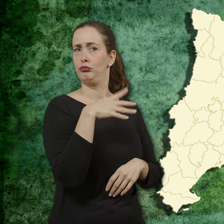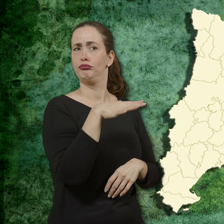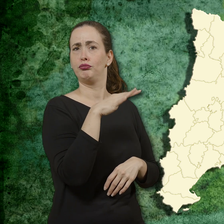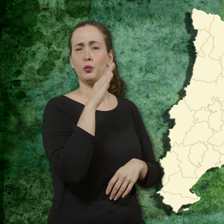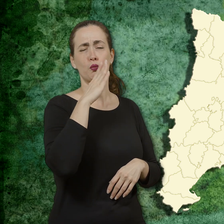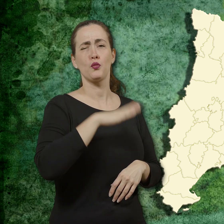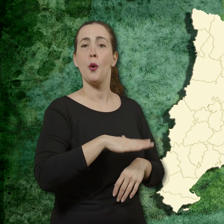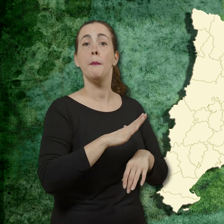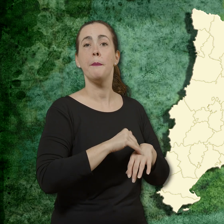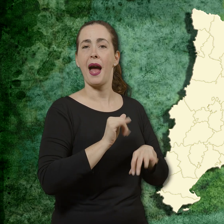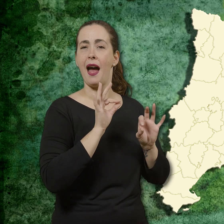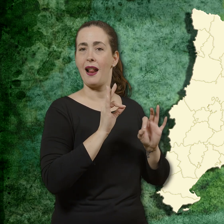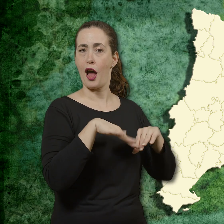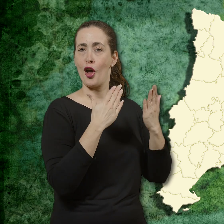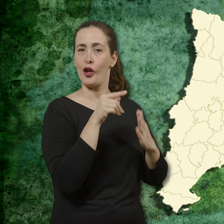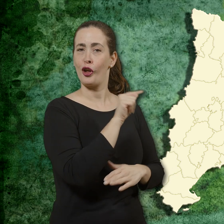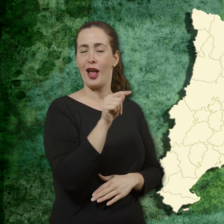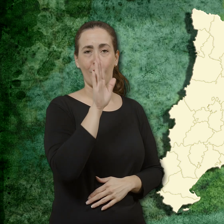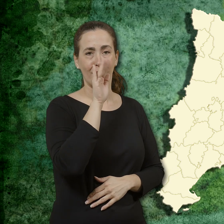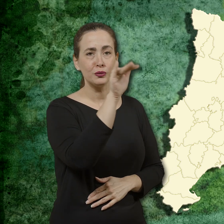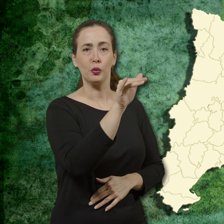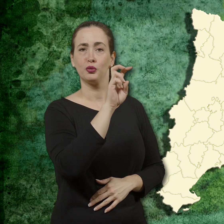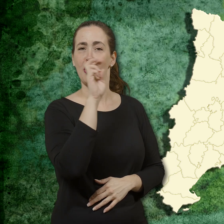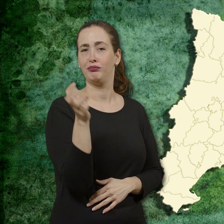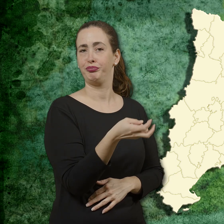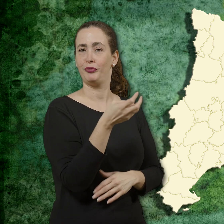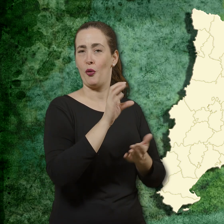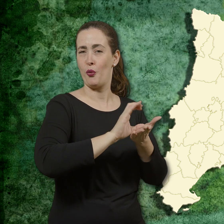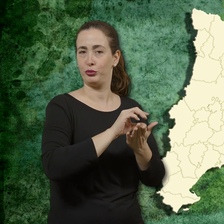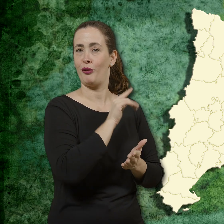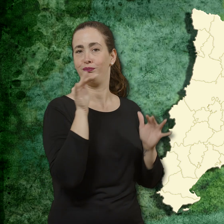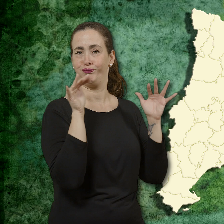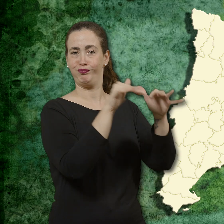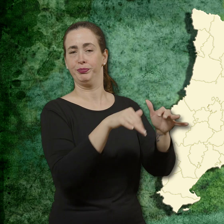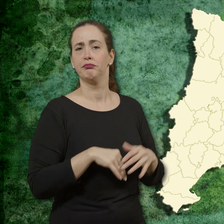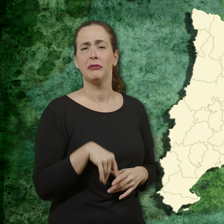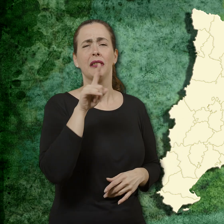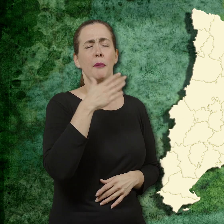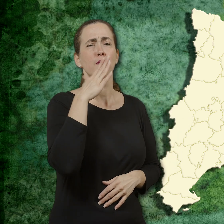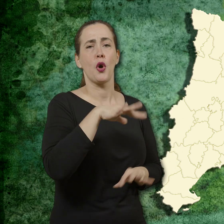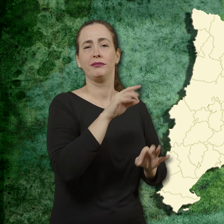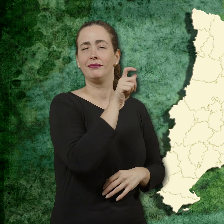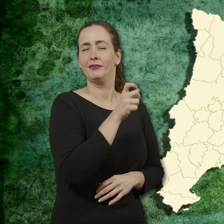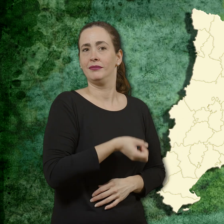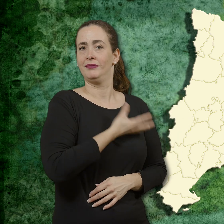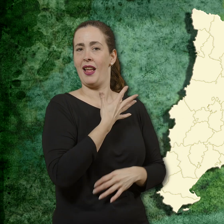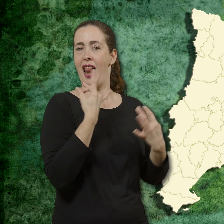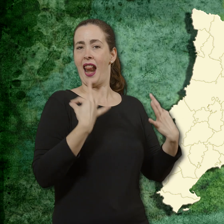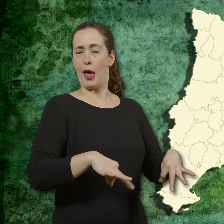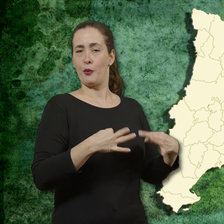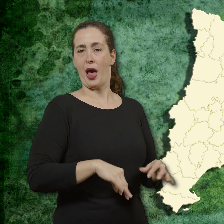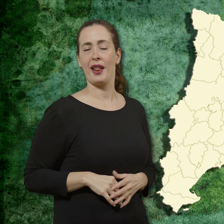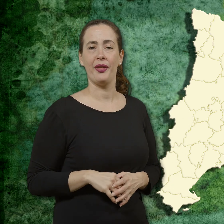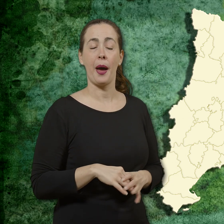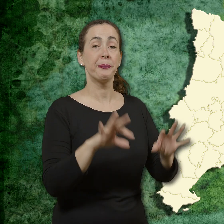un lloc de visita ideal per a les escoles i els amants de la natura.